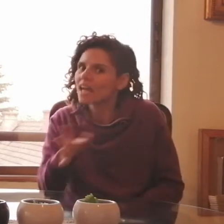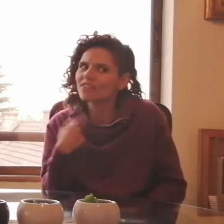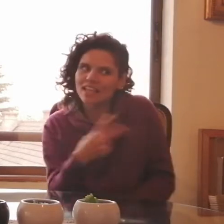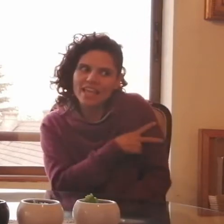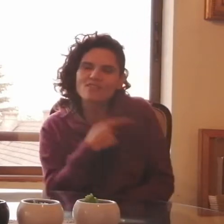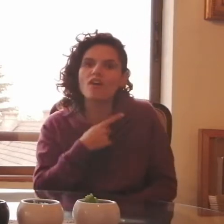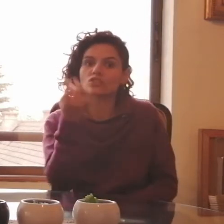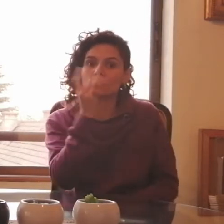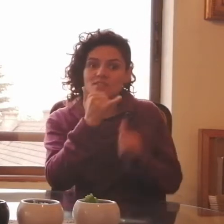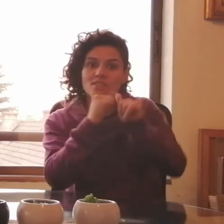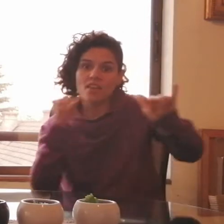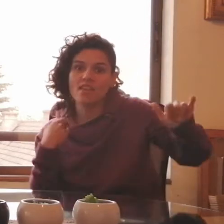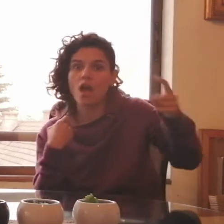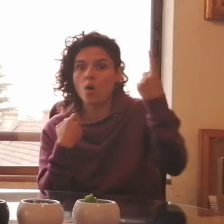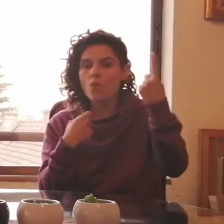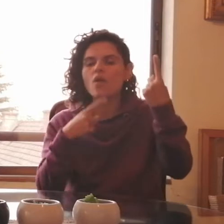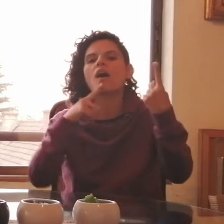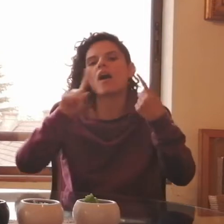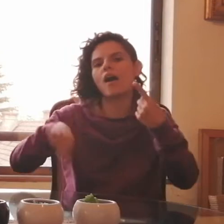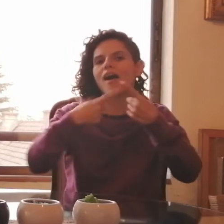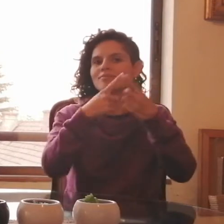Cualquier ingeniería- cualquier Ingeniería, es terrible ingeniero de la vida